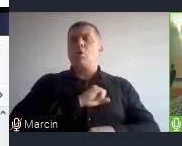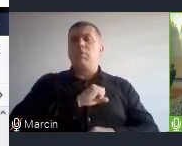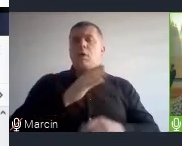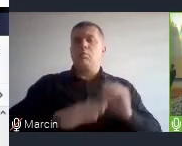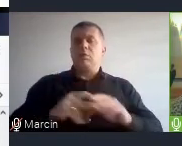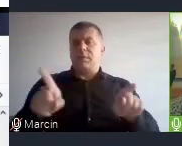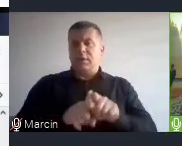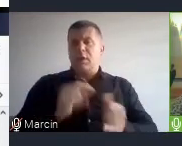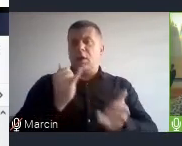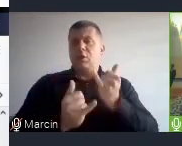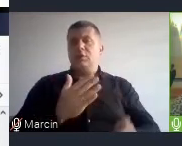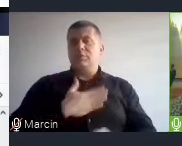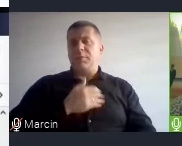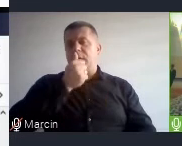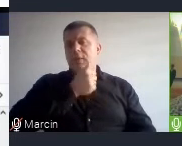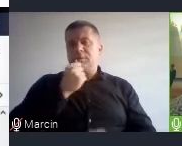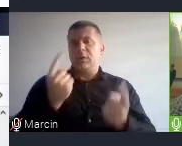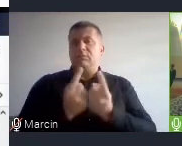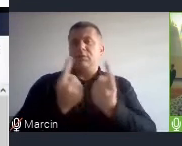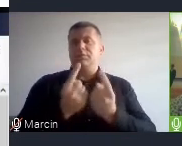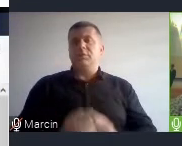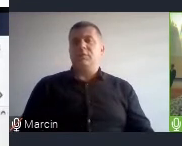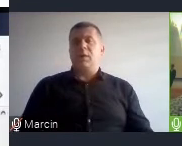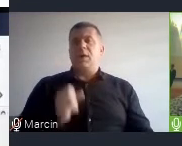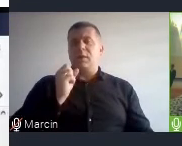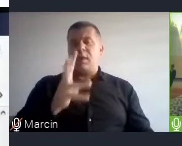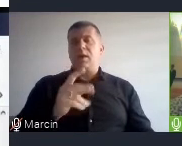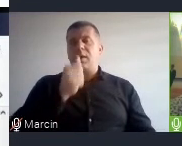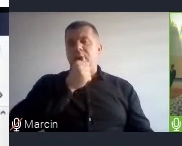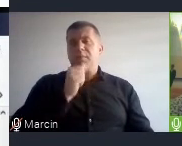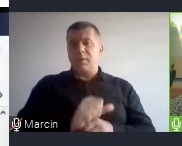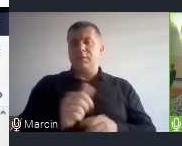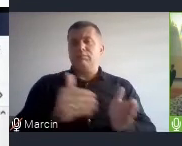Jeśli będziemy mieli tajemnicę przedsiębiorstwa; jeżeli taka tajemnica wystąpi,